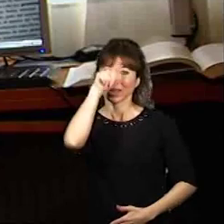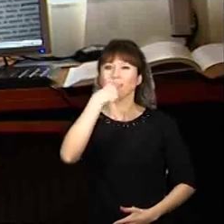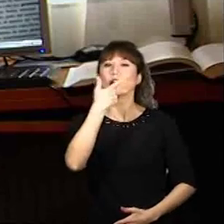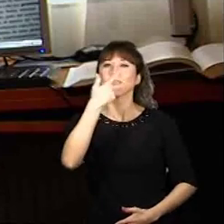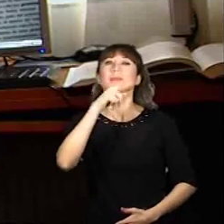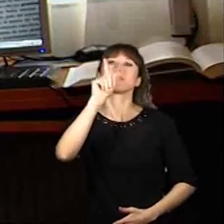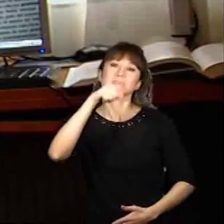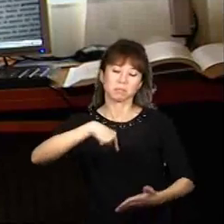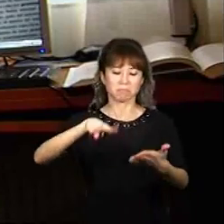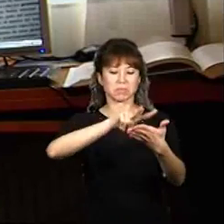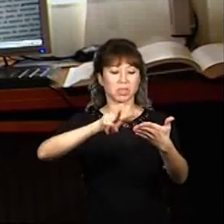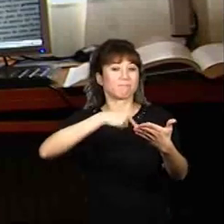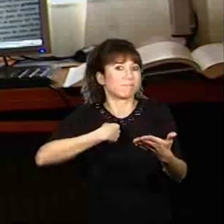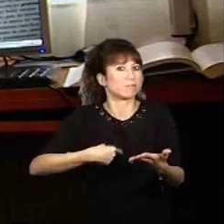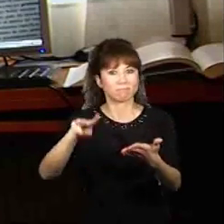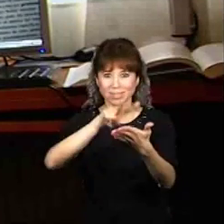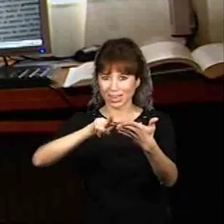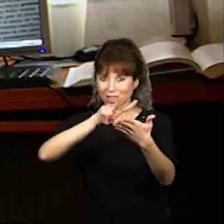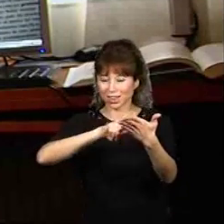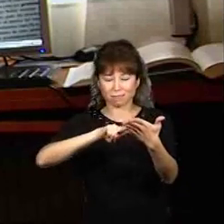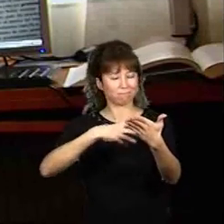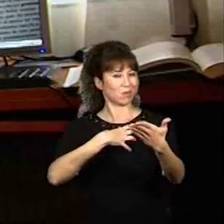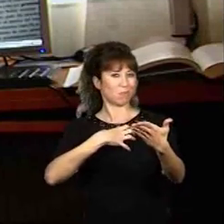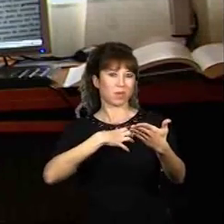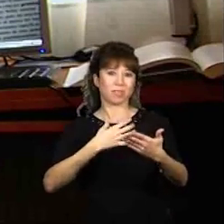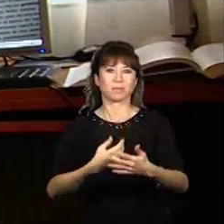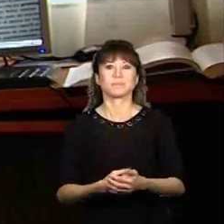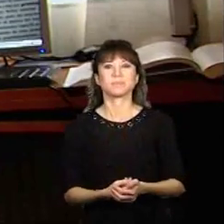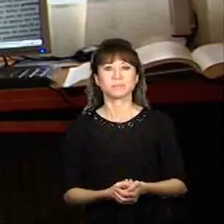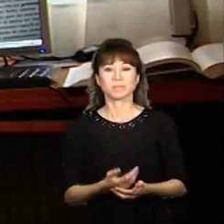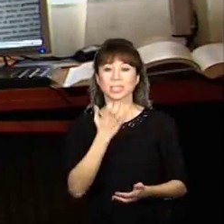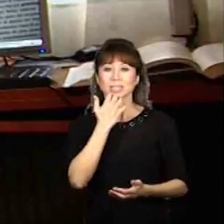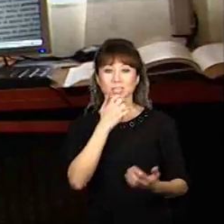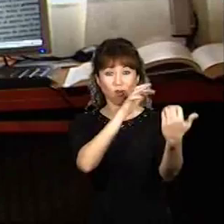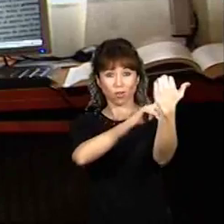y para reconocimiento de caras. Yo he perdido la capacidad de leer y lo que hago para acceder